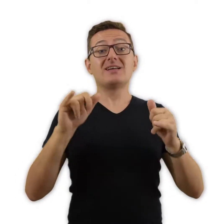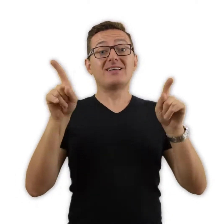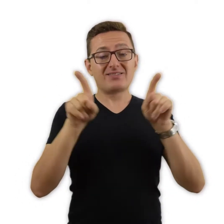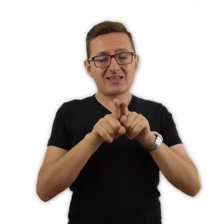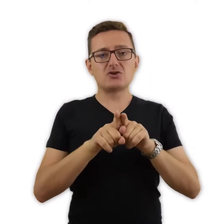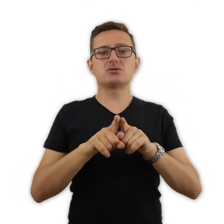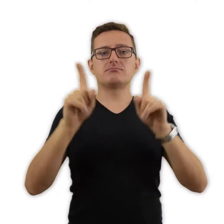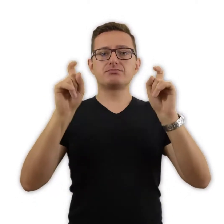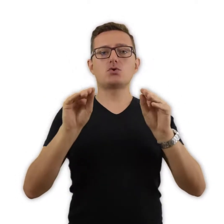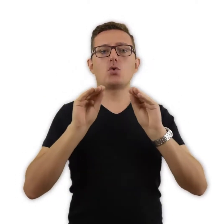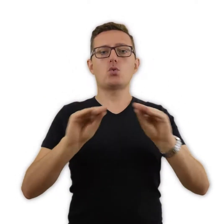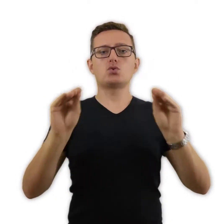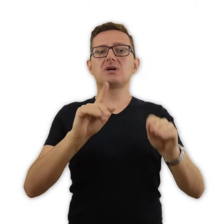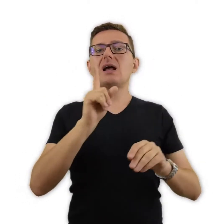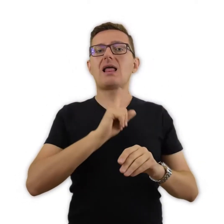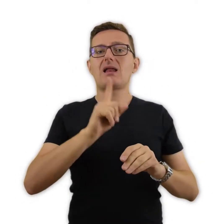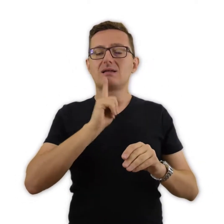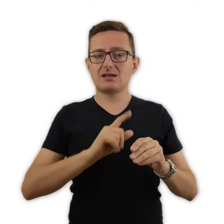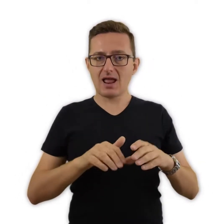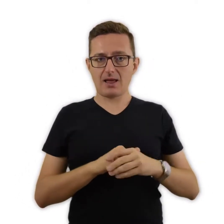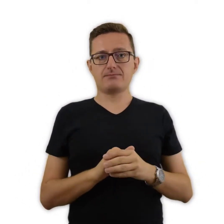I też uczył religię.